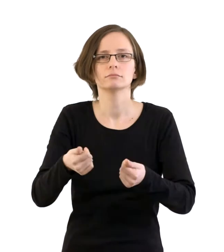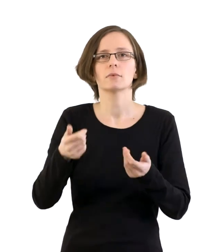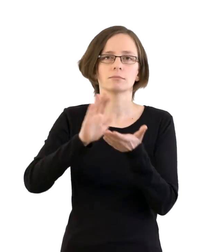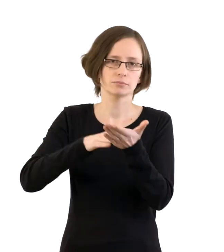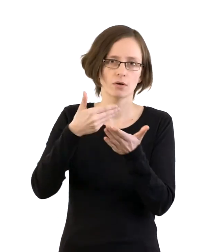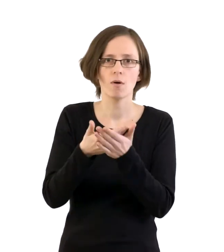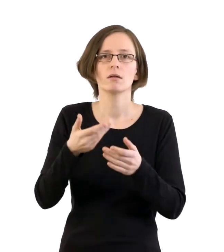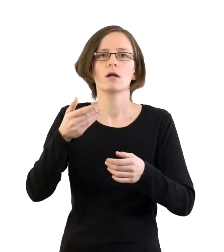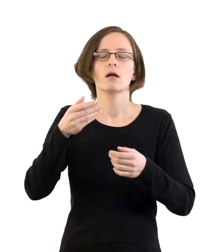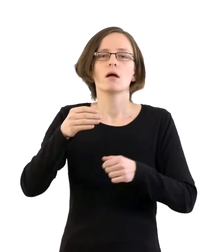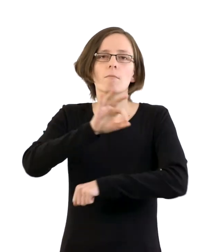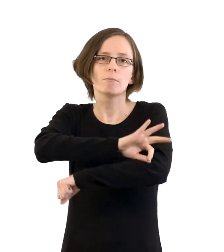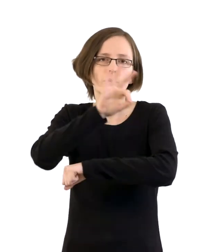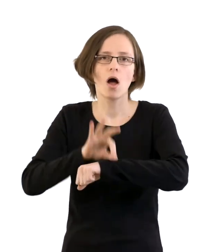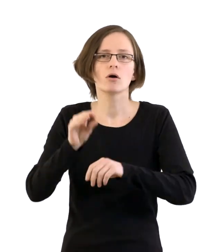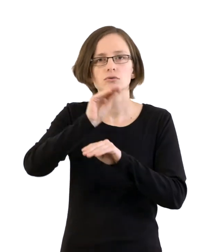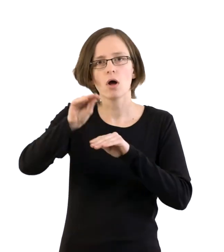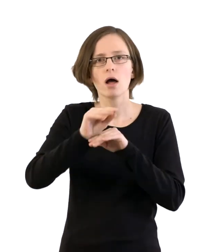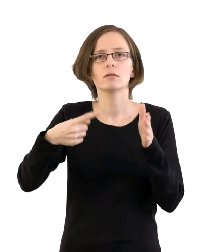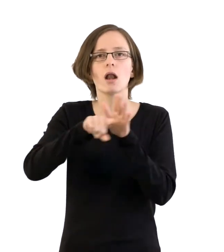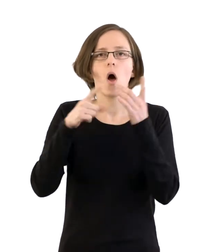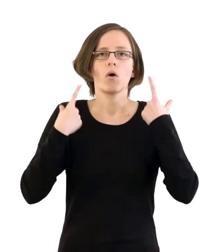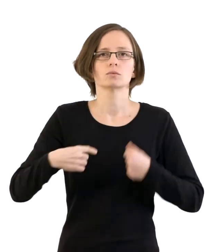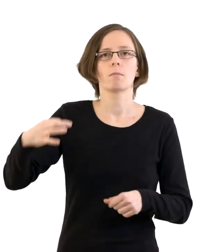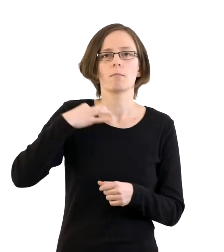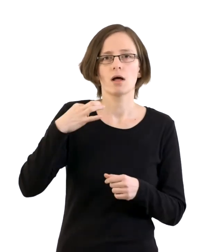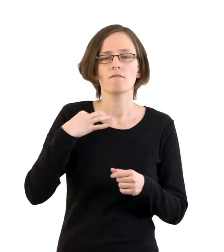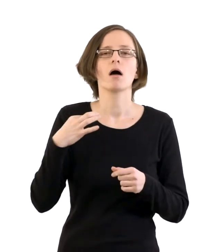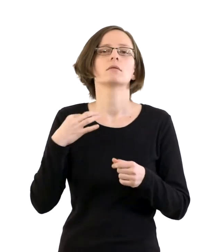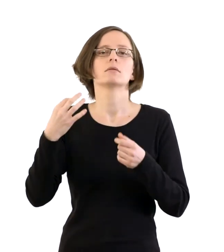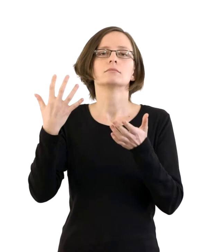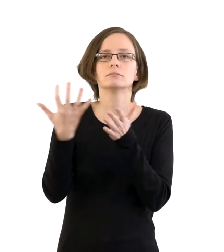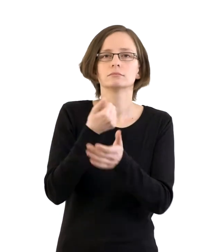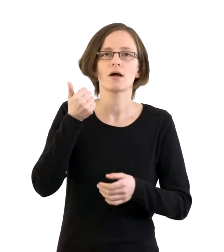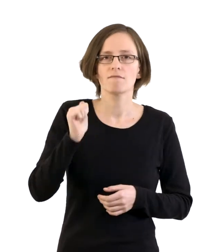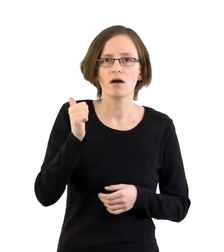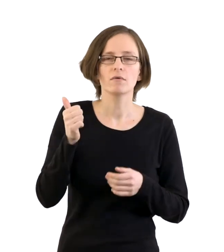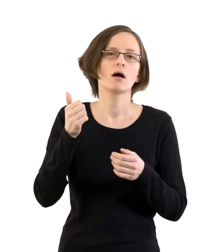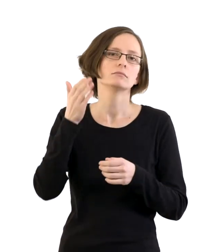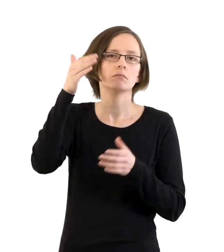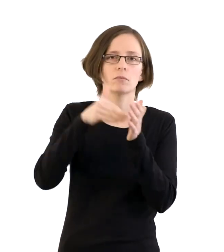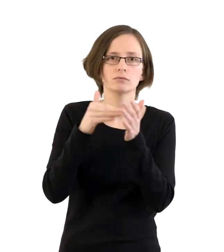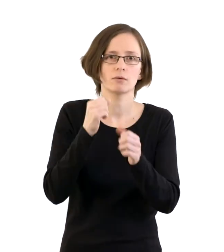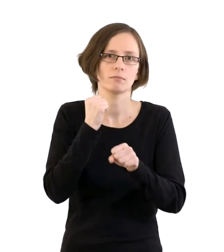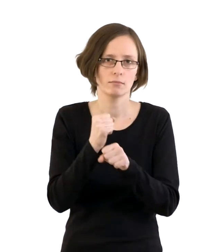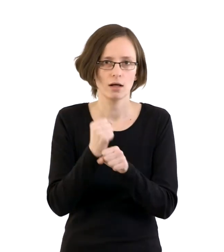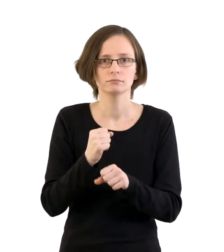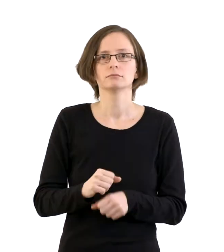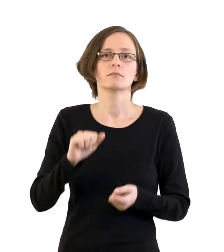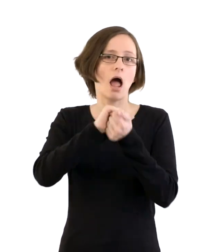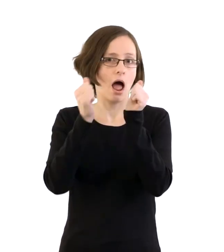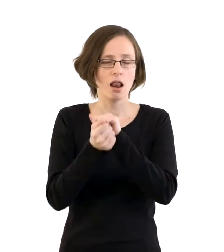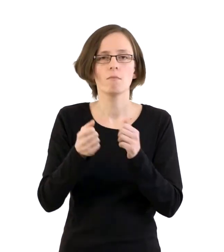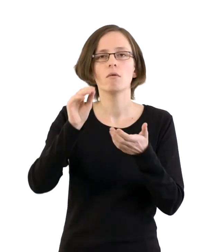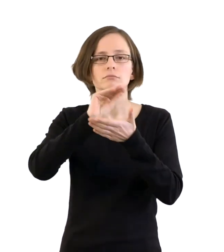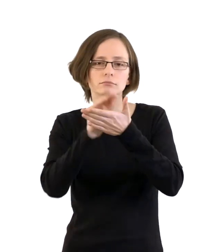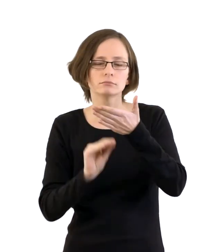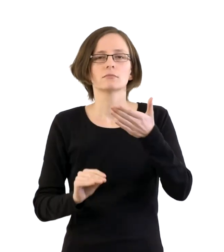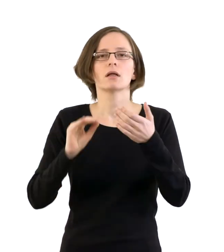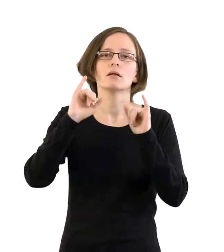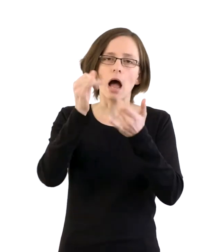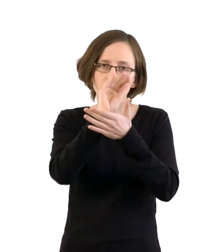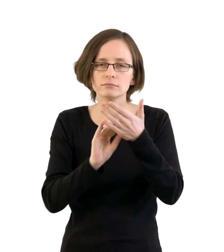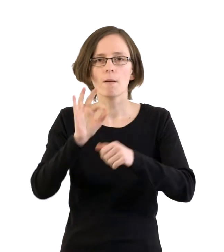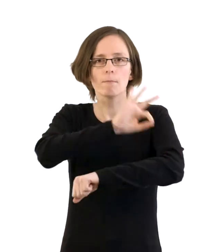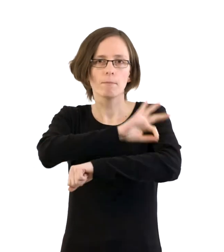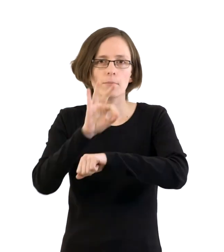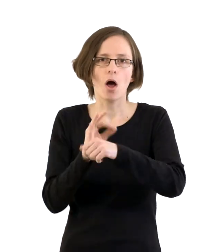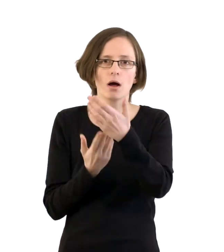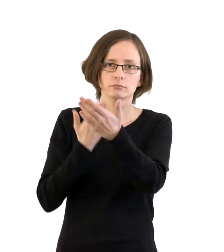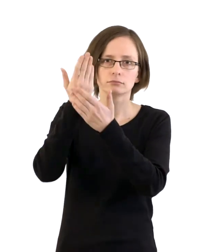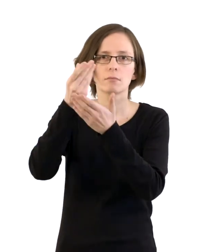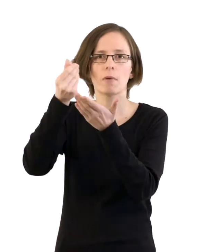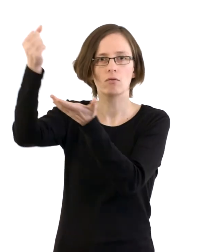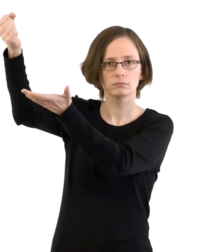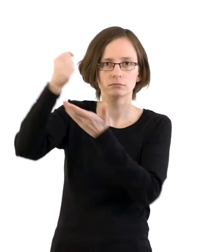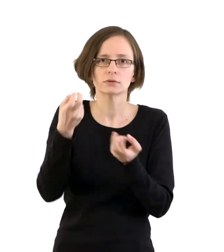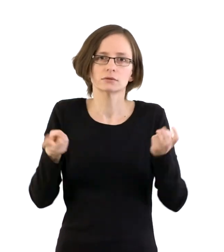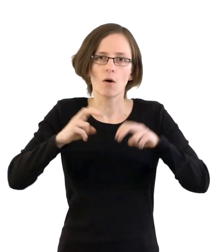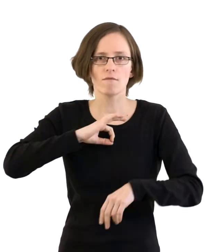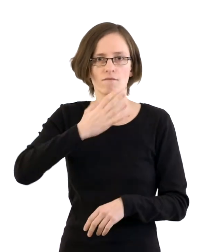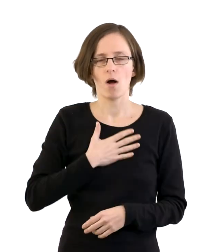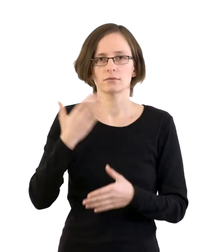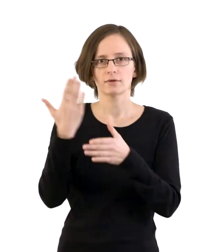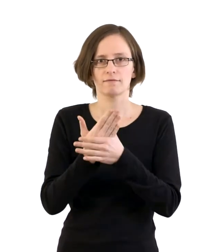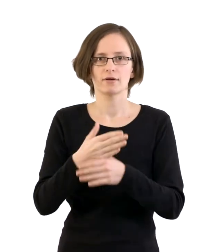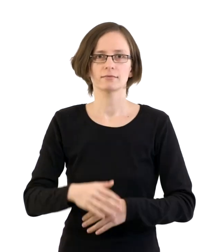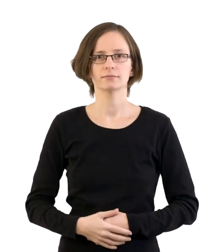wspierają projekty szkoleniowe dla osób fizycznych w celu zdobycia kwalifikacji i kompetencji do pracy lub zdobycia dotacji na założenie własnej firmy.